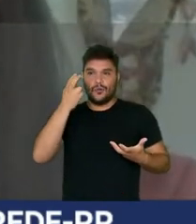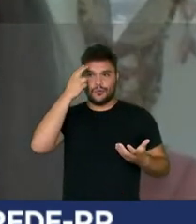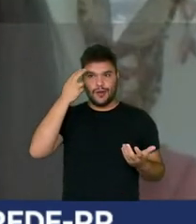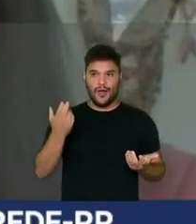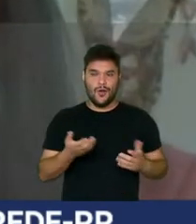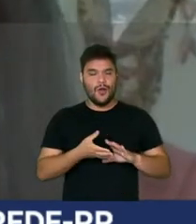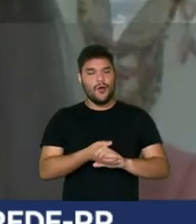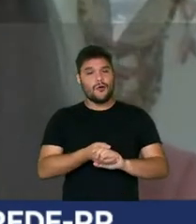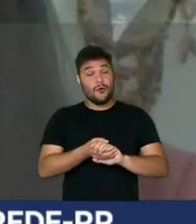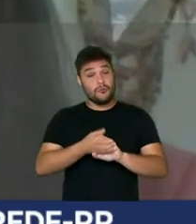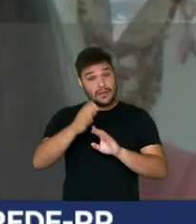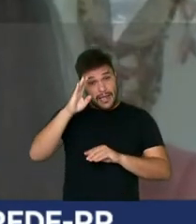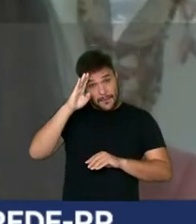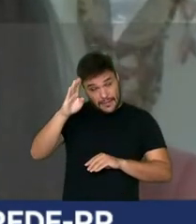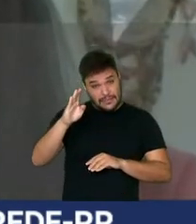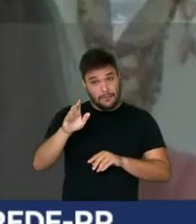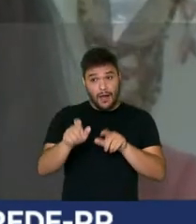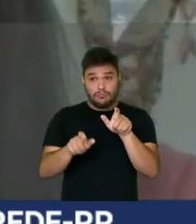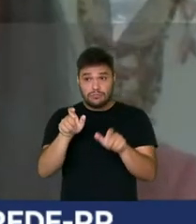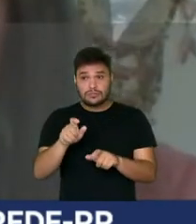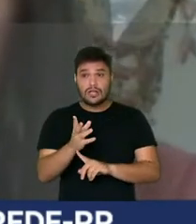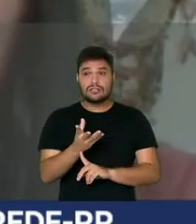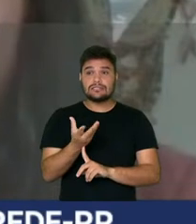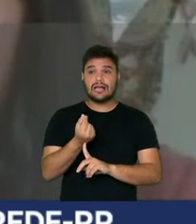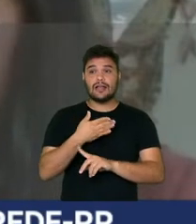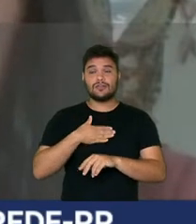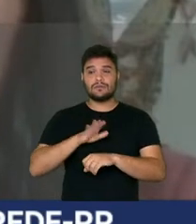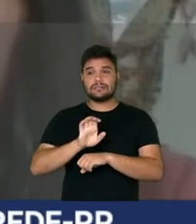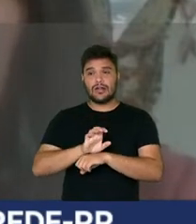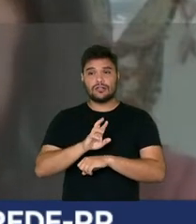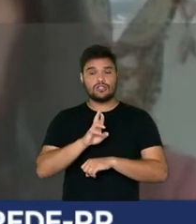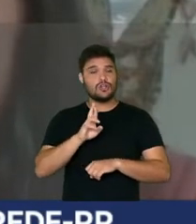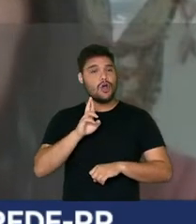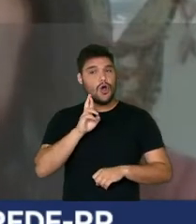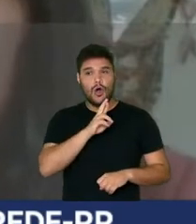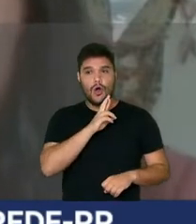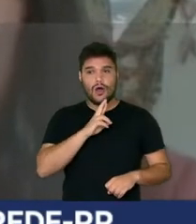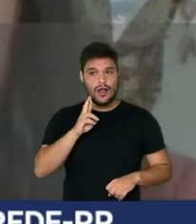QUE SE ENCONTRAM AS EXPRESSÕES CULTURAIS, SAUDAR ESPECIALMENTE AOS ARTISTAS DO MEU ESTADO DE RORAIMA, QUE